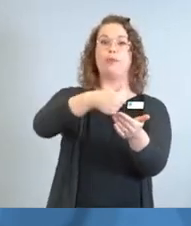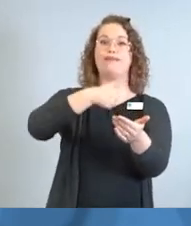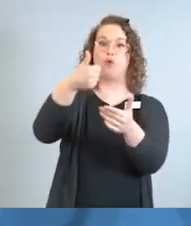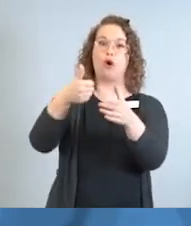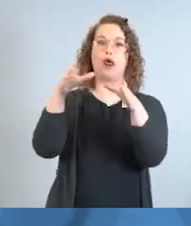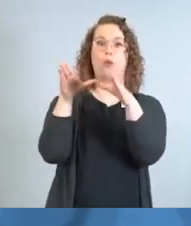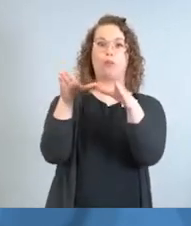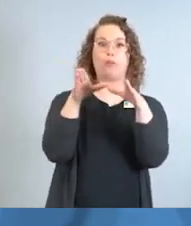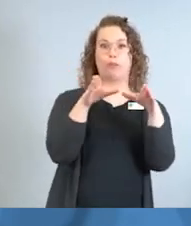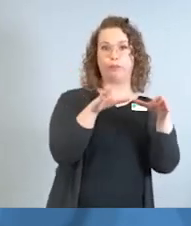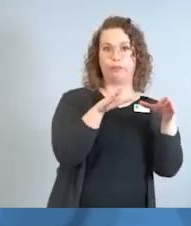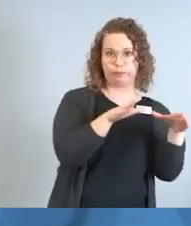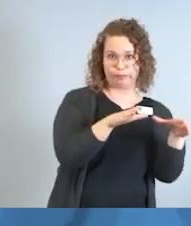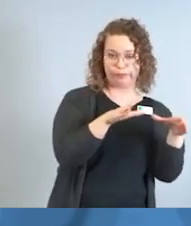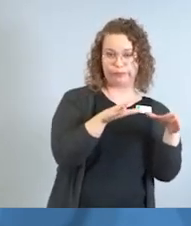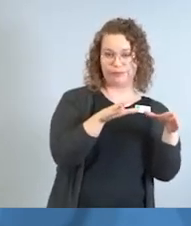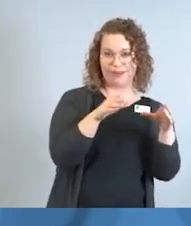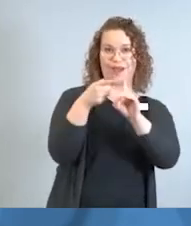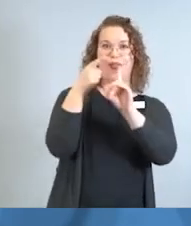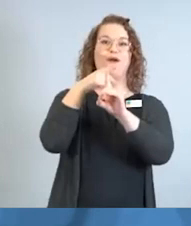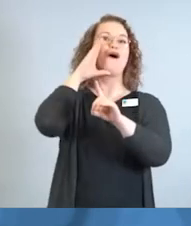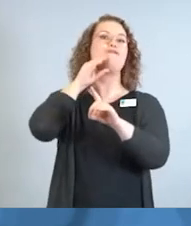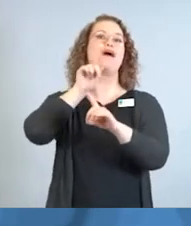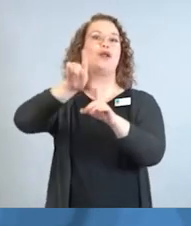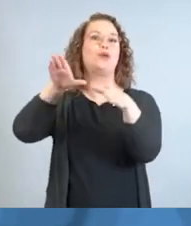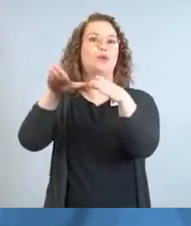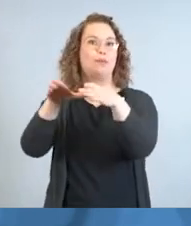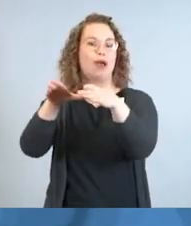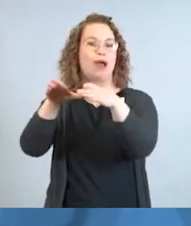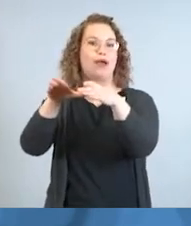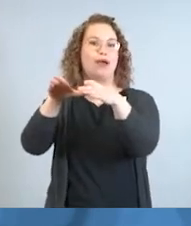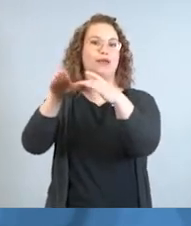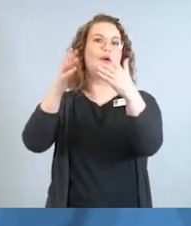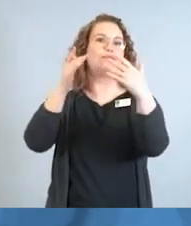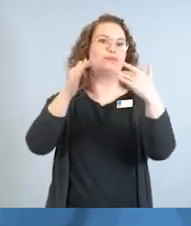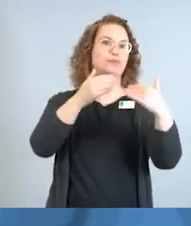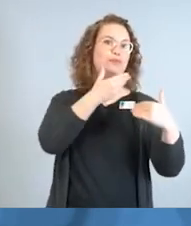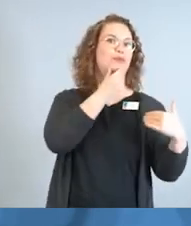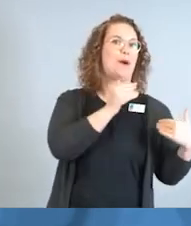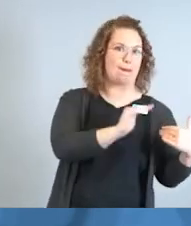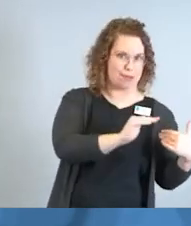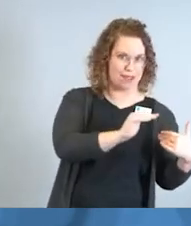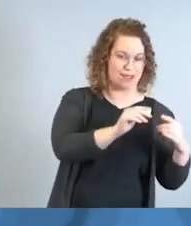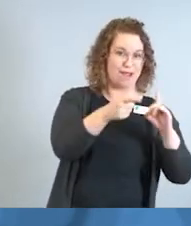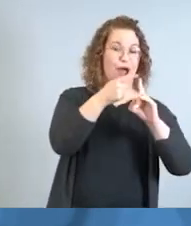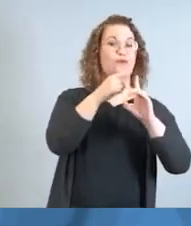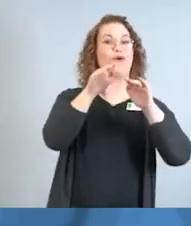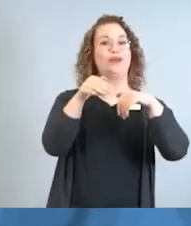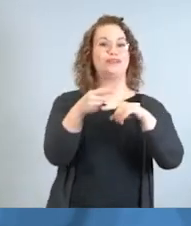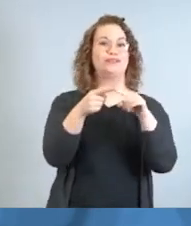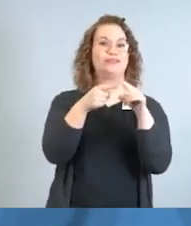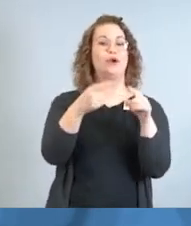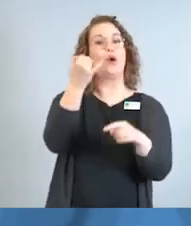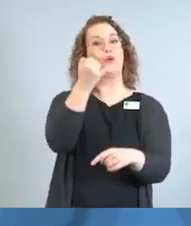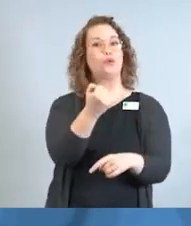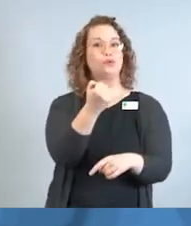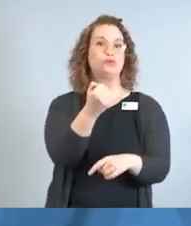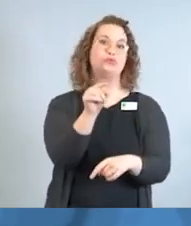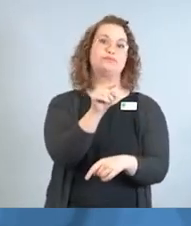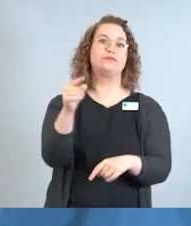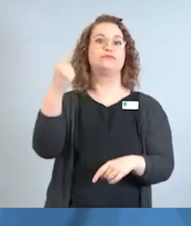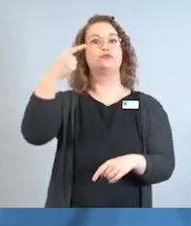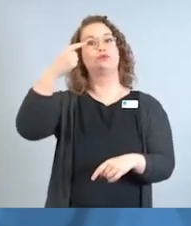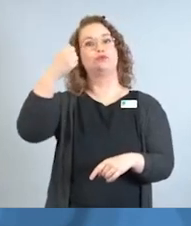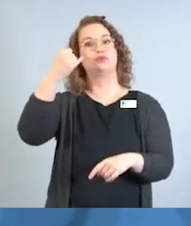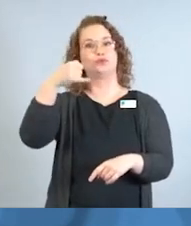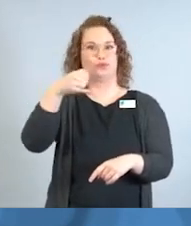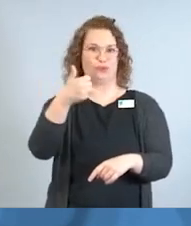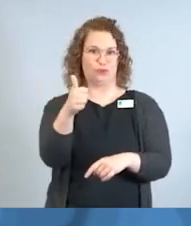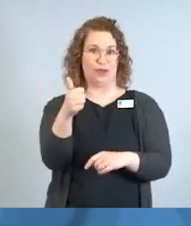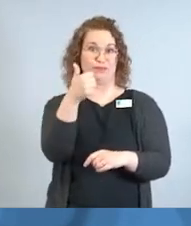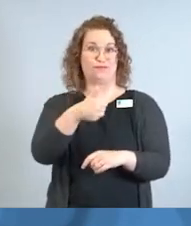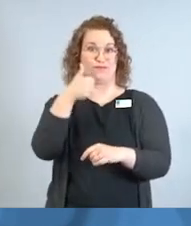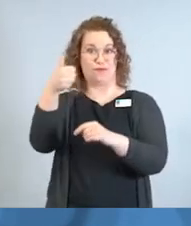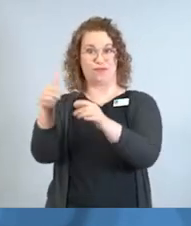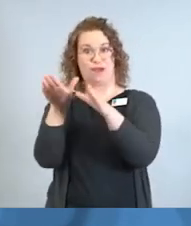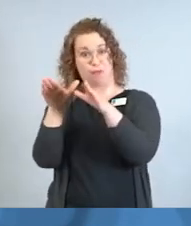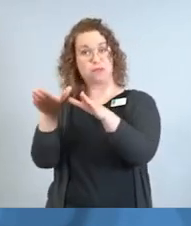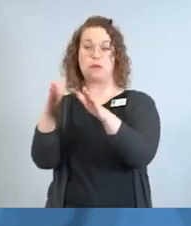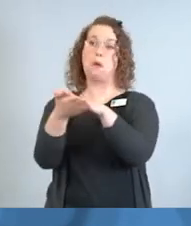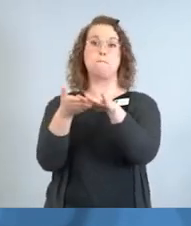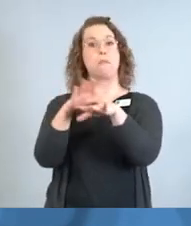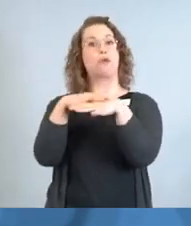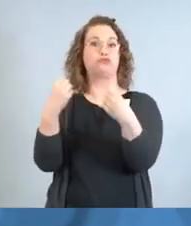Riskiryhmien jälkeen seuraavaksi olisivat vuorossa 60-69-vuotiaat perusterveet aikuiset ja sitten 10 vuoden ikäryhmissä alaspäin,